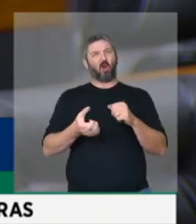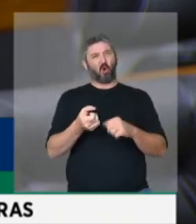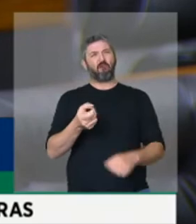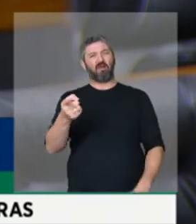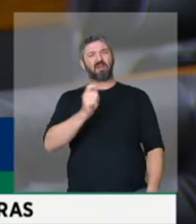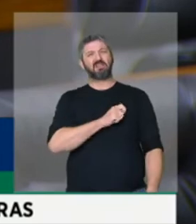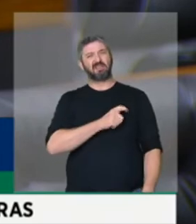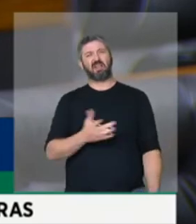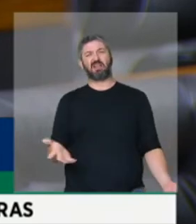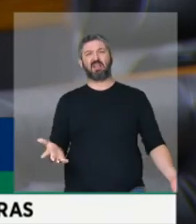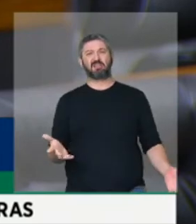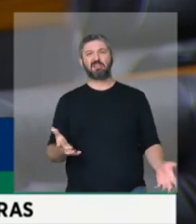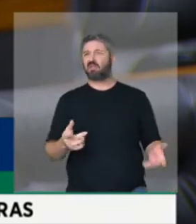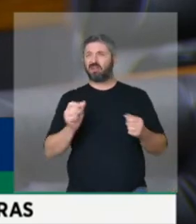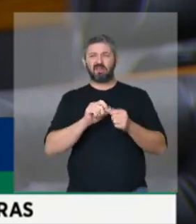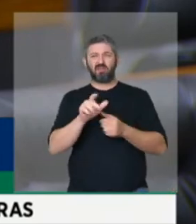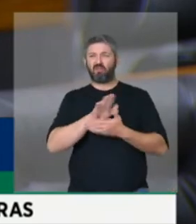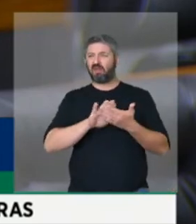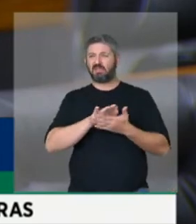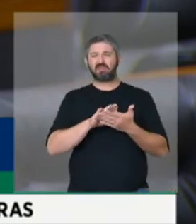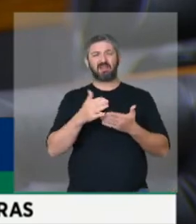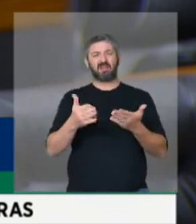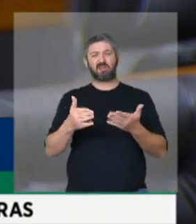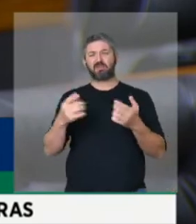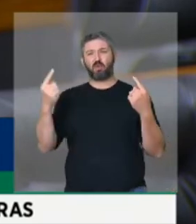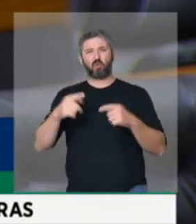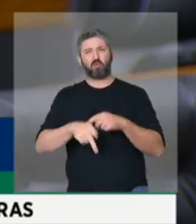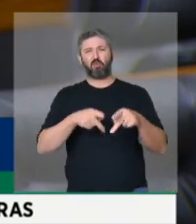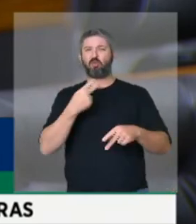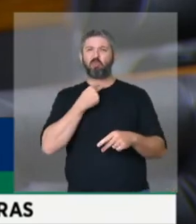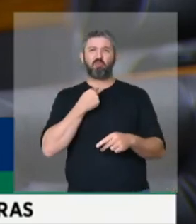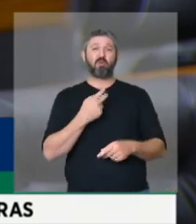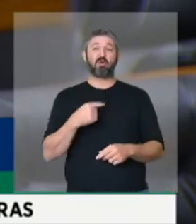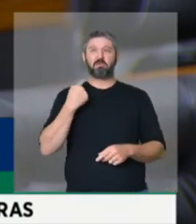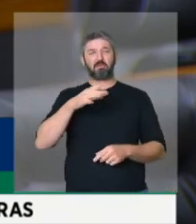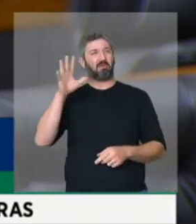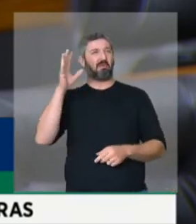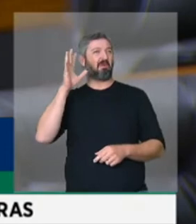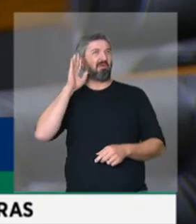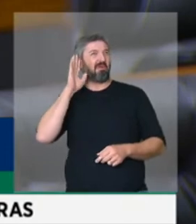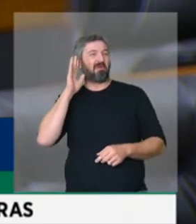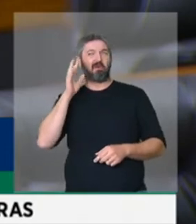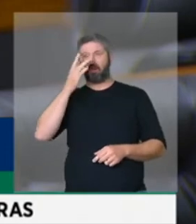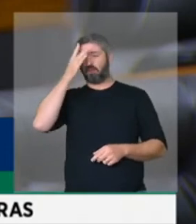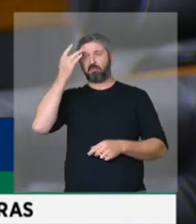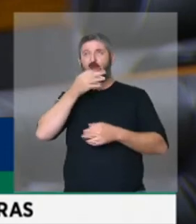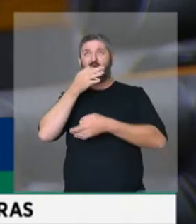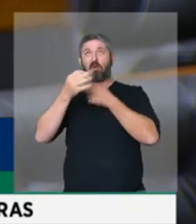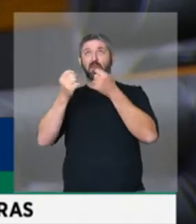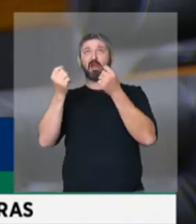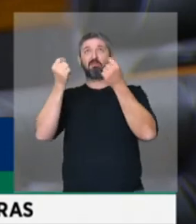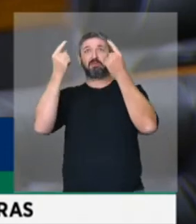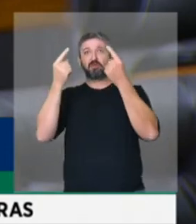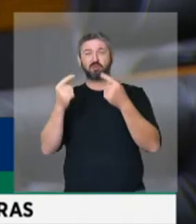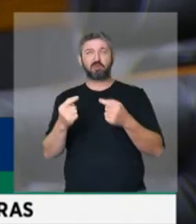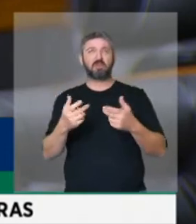POR COMISSÃO... UMA PRIVATIZAÇÃO FEITA POR MEDIDA PROVISÓRIA. SEM DEBATER COM A SOCIEDADE EM PLENA PANDEMIA. ISSO É UMA